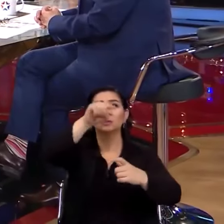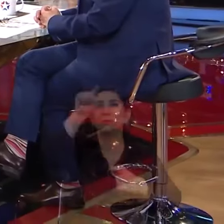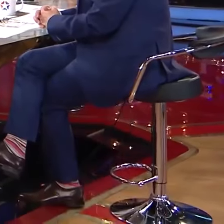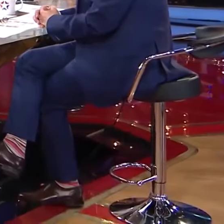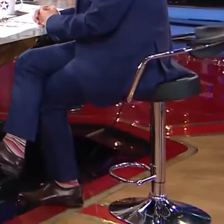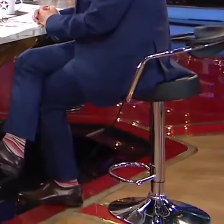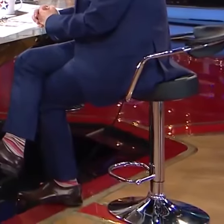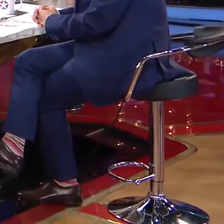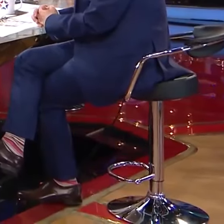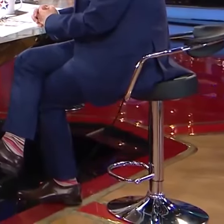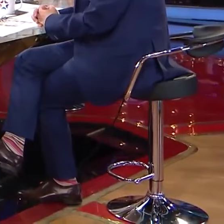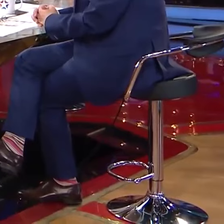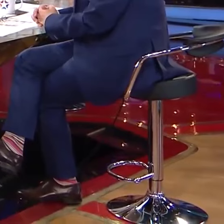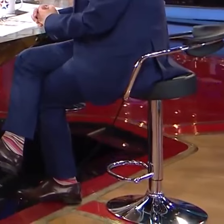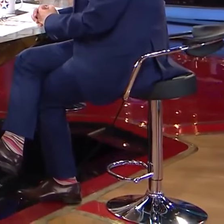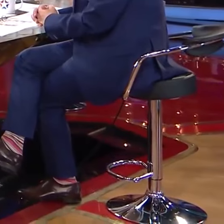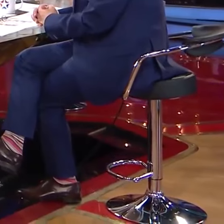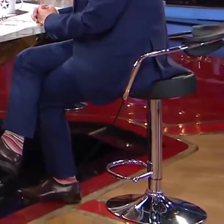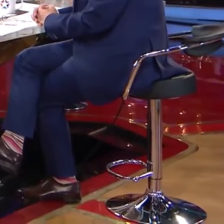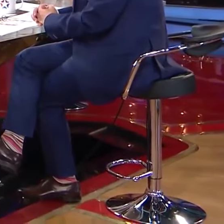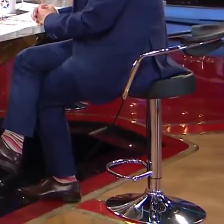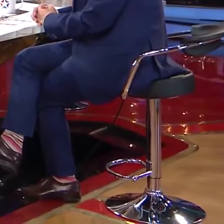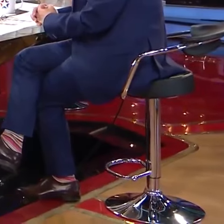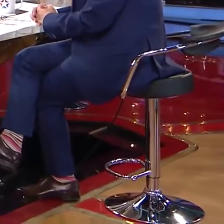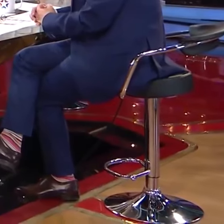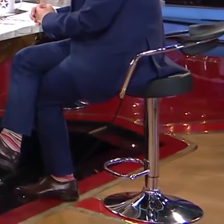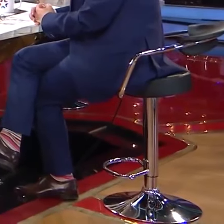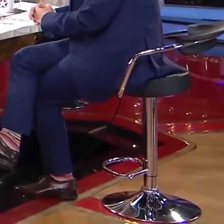Takip ettiğim konular değil çünkü hani ben işin e oyunculuk kısmında varım Hani